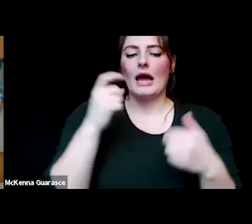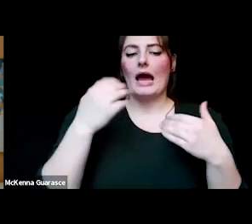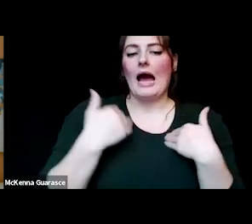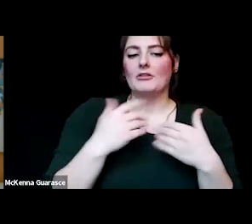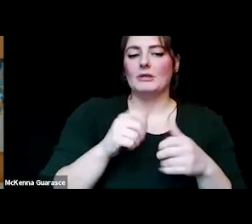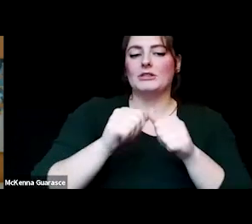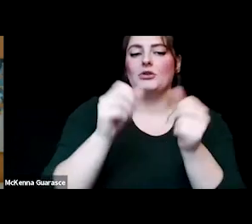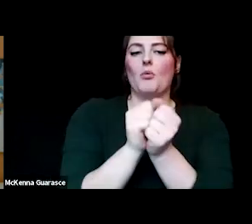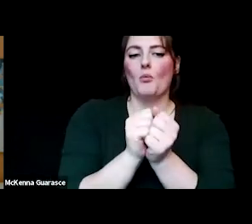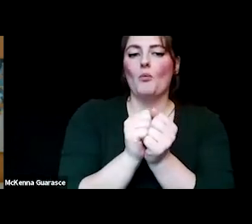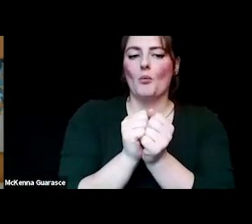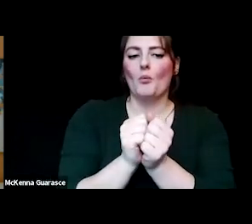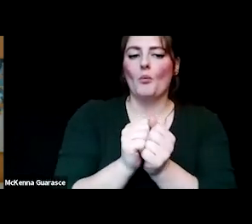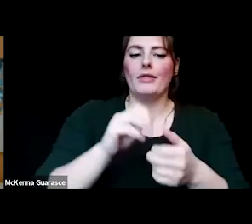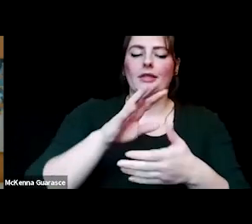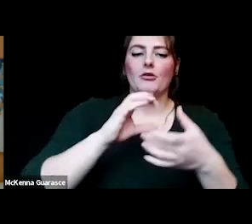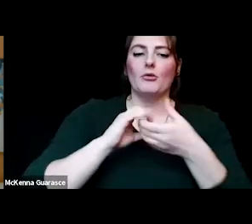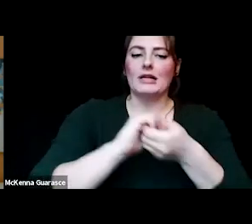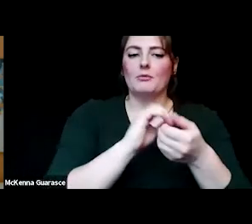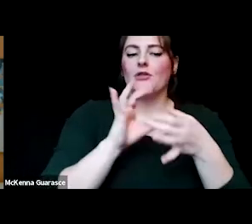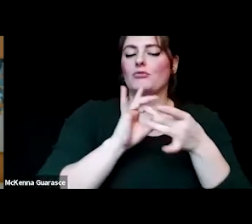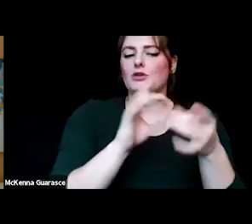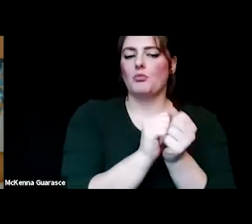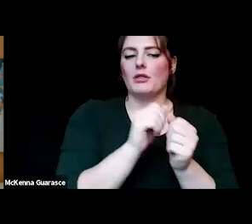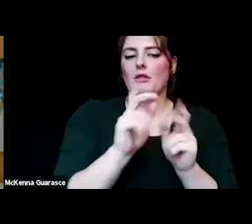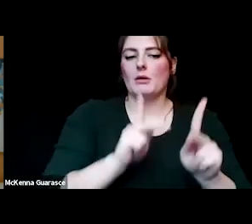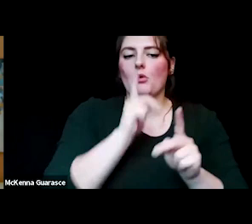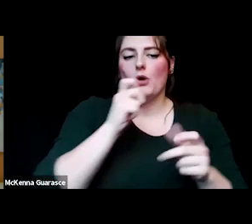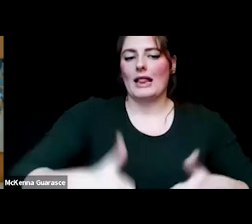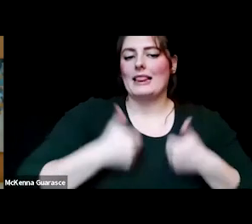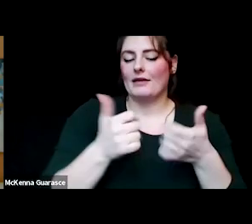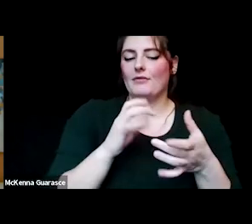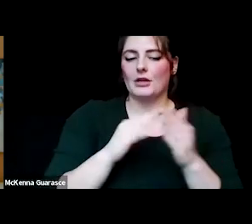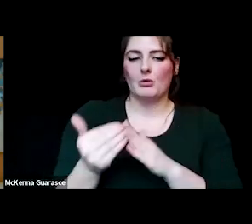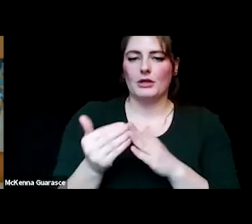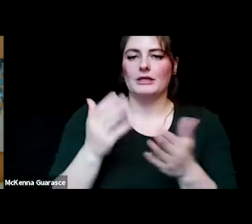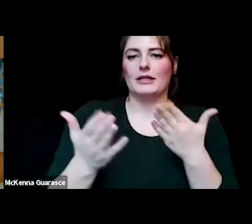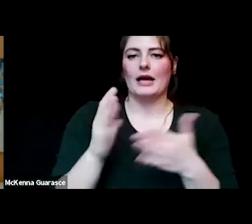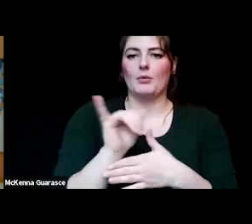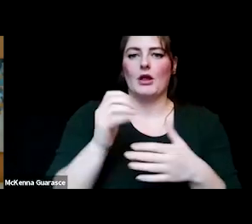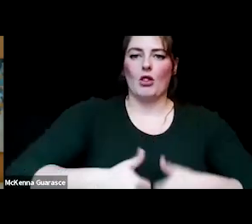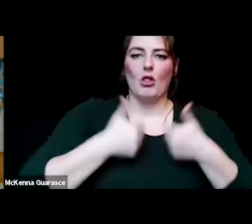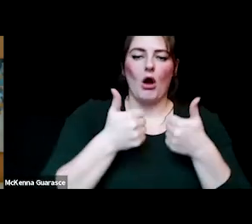una posible responsabilidad legal, en especial ante las leyes que requieren que tomemos medidas obligatorias.